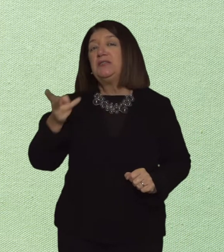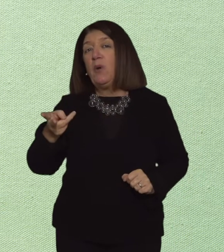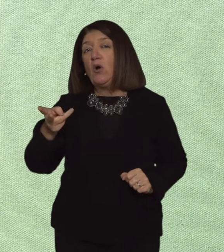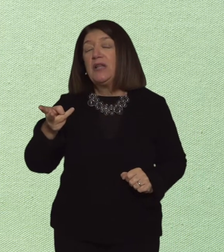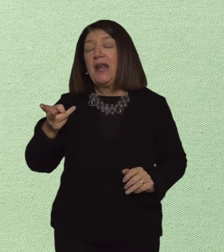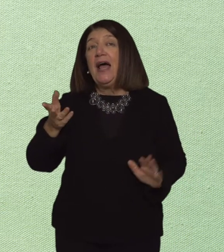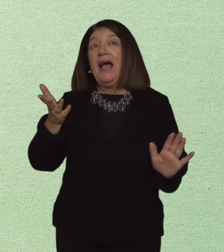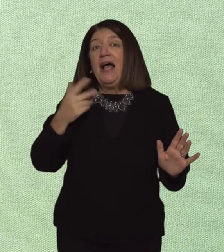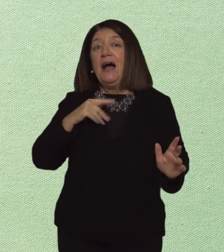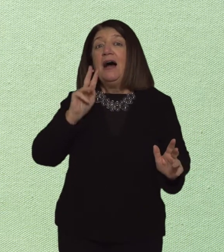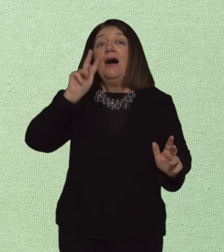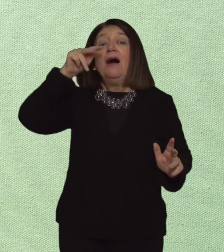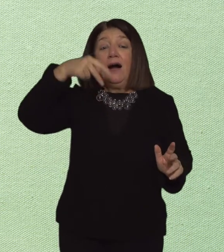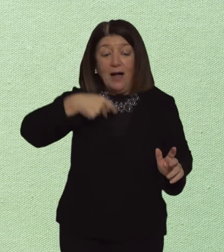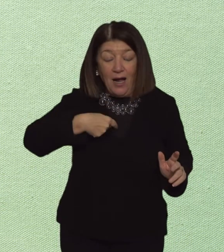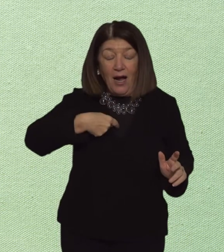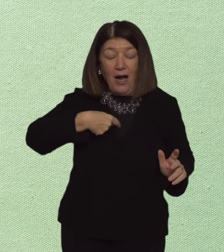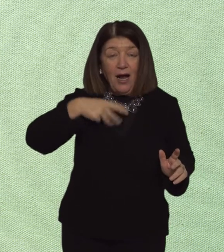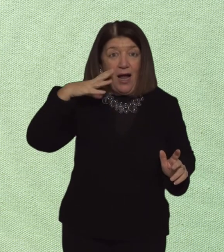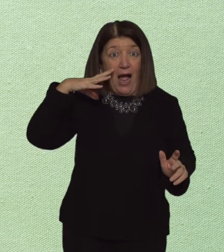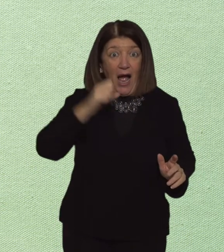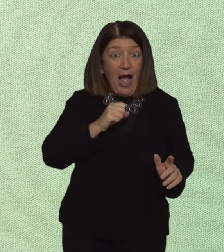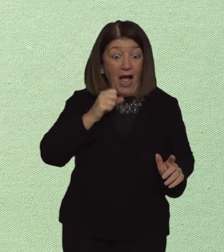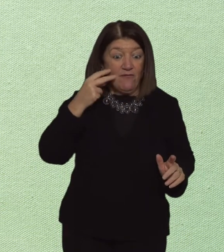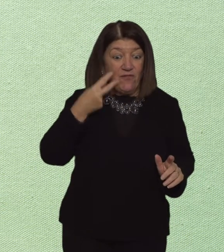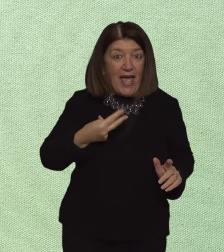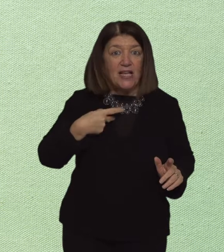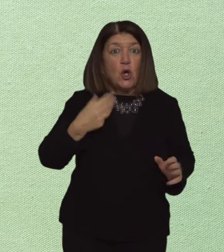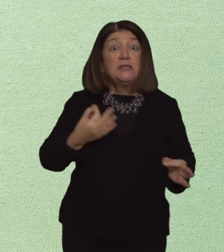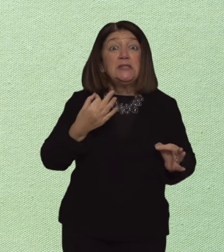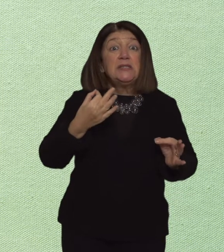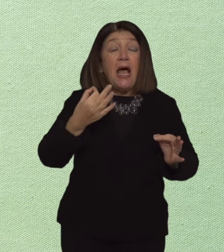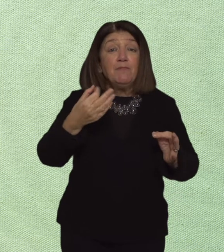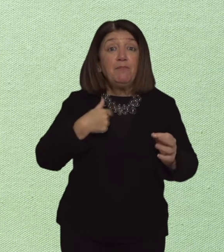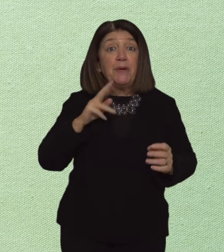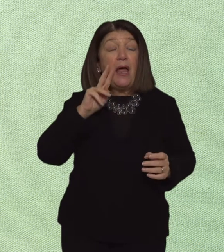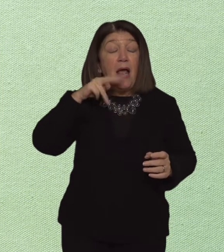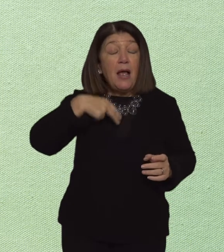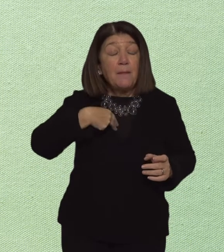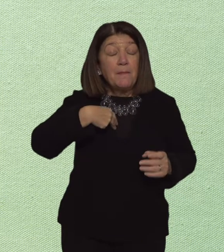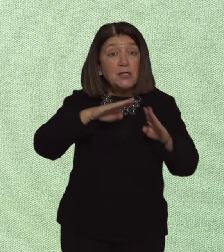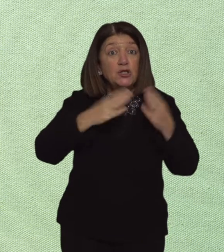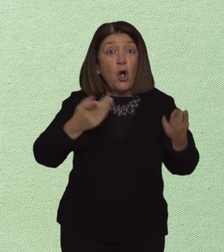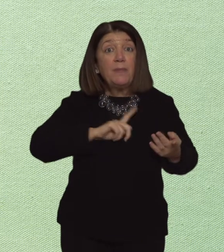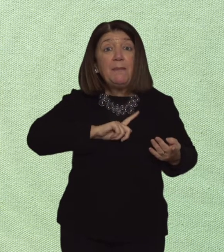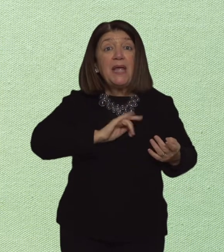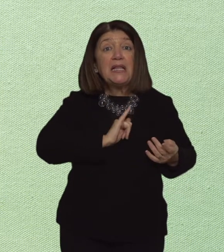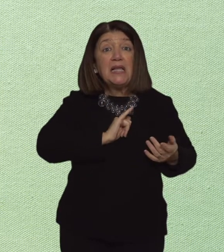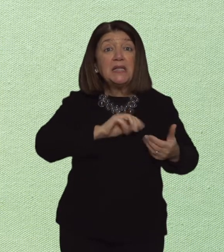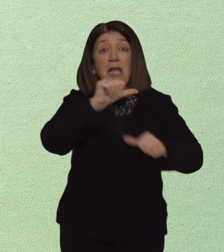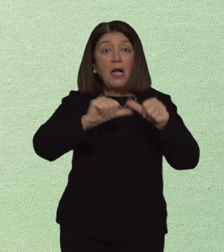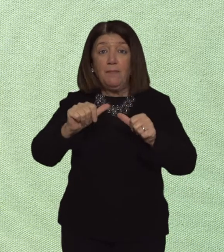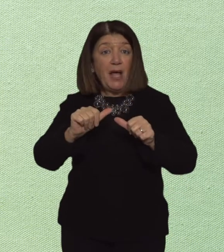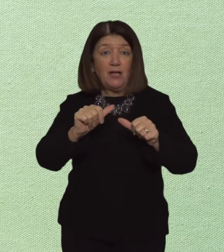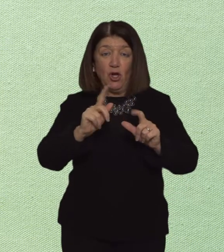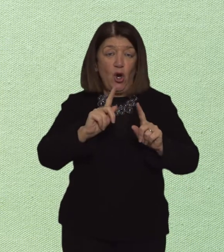dei cambiamenti della mia della mia identità, delle evoluzioni costanti. Ogni tanto uno perde di vista,